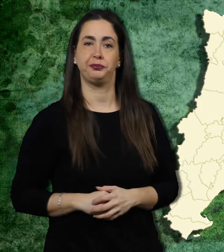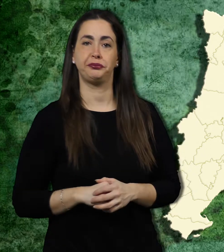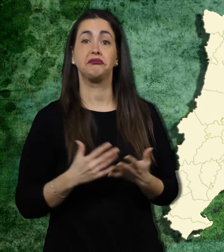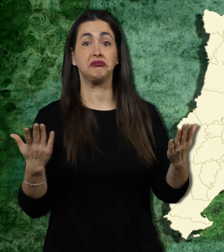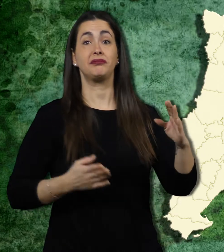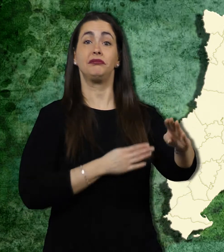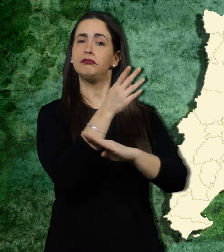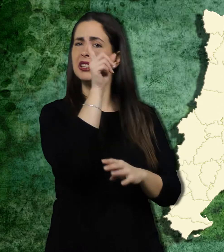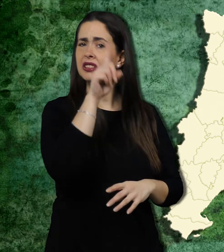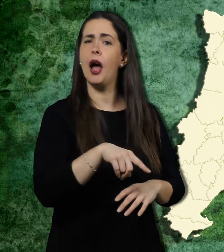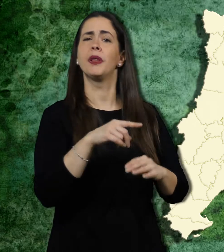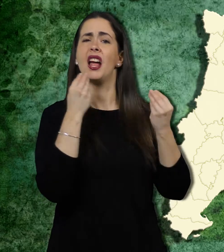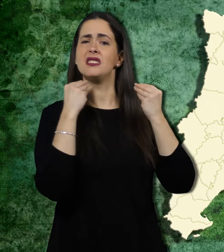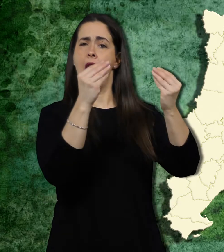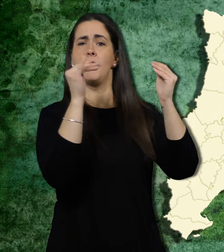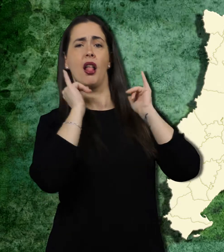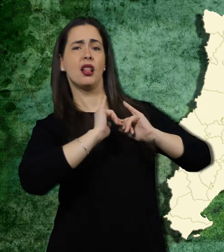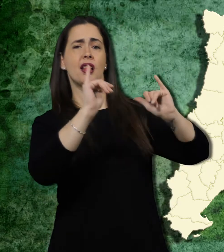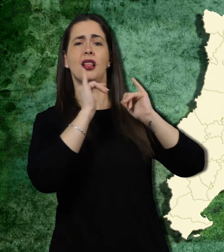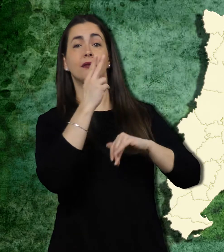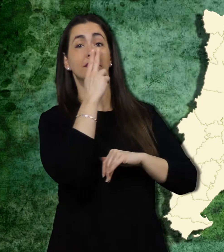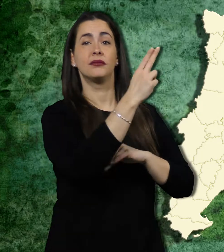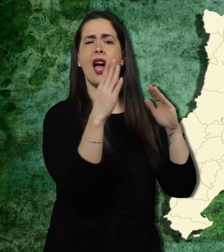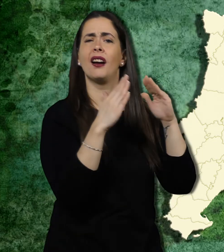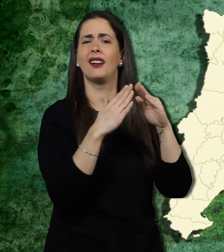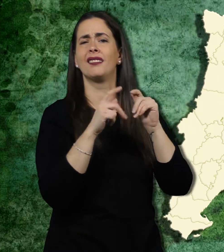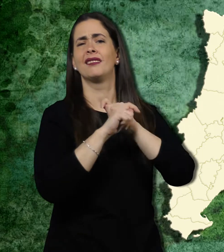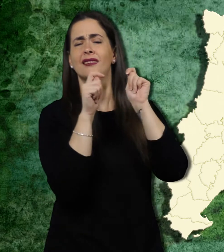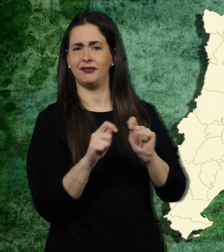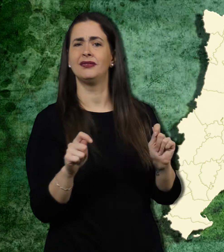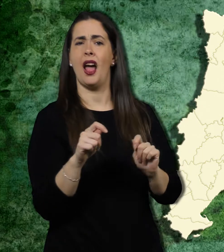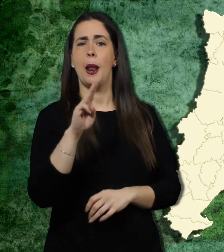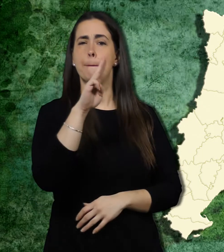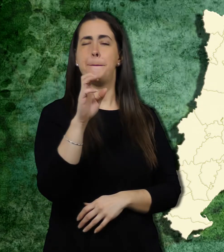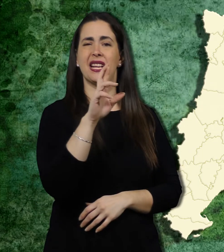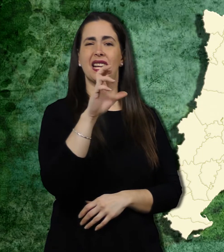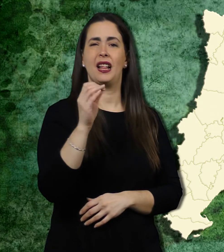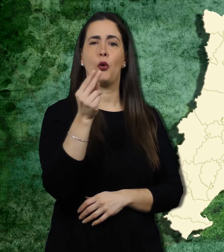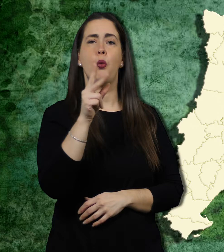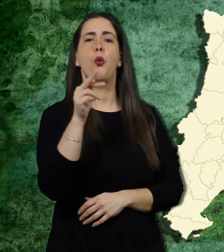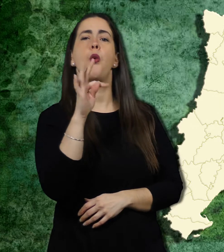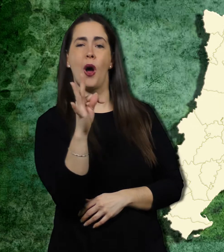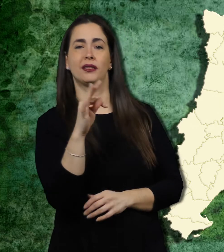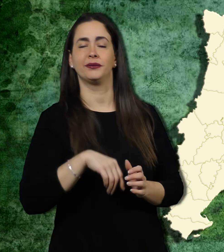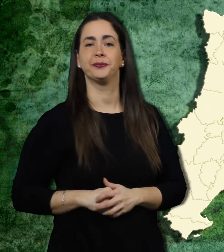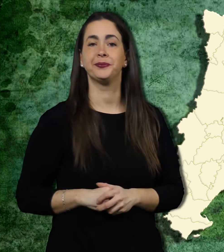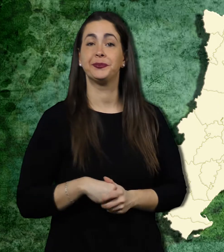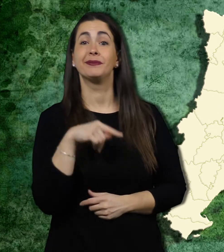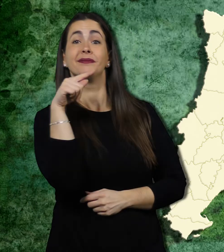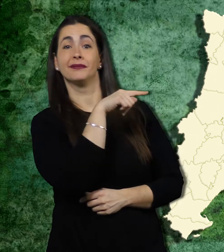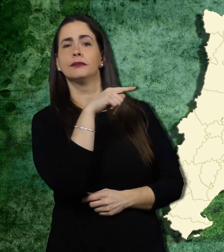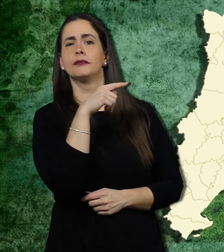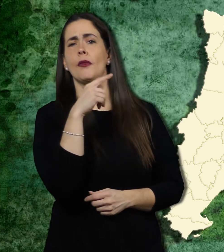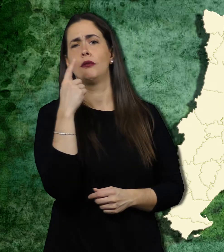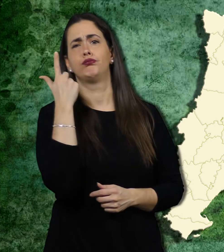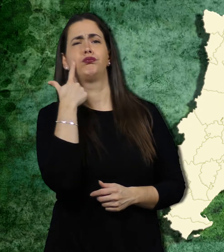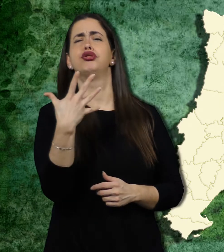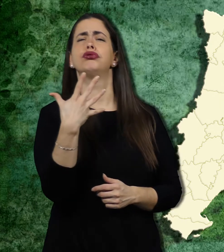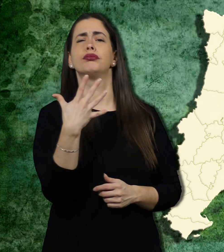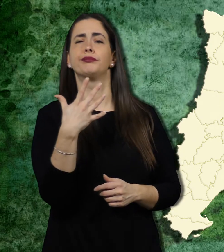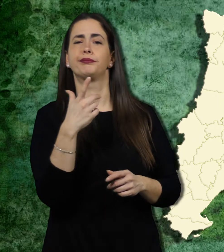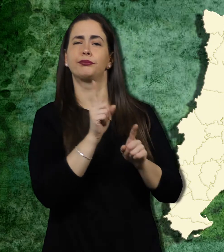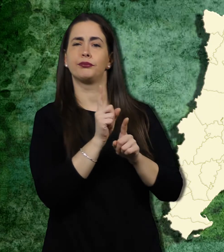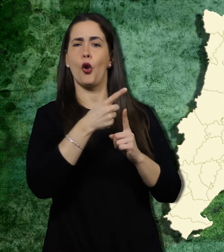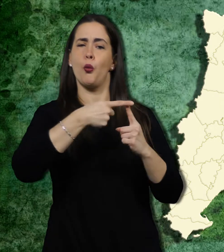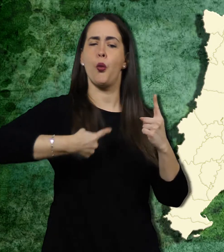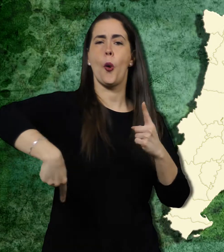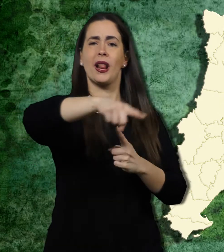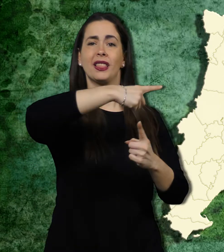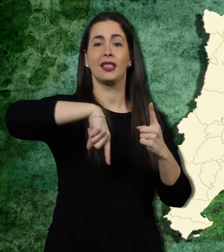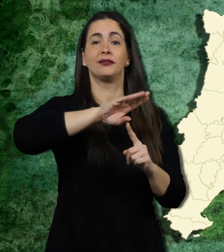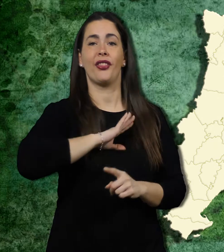Passejar per la Rambla i visitar el casal Pere Quart, conegut popularment com les Voltes de l'Oliver,